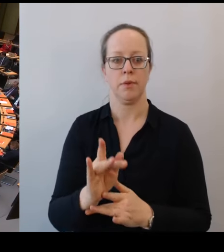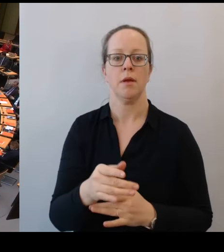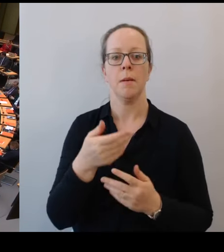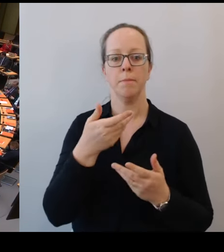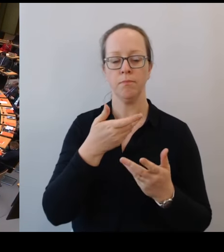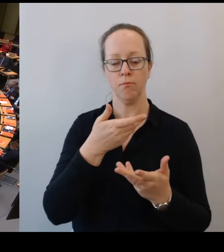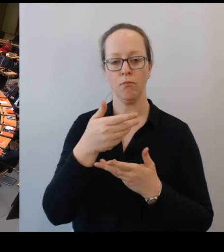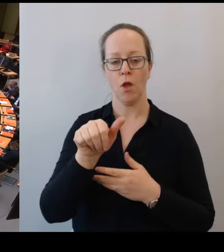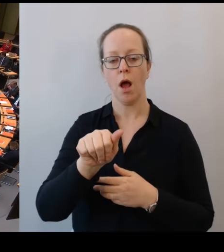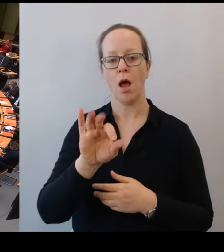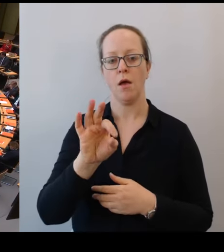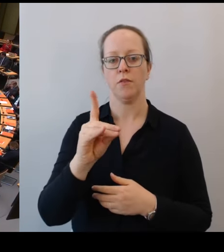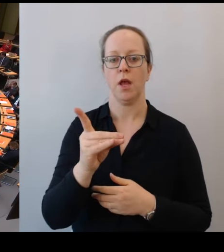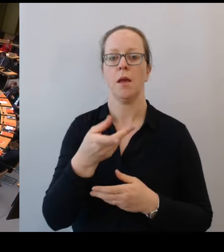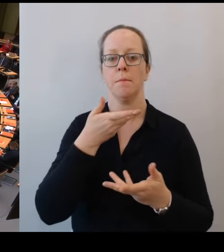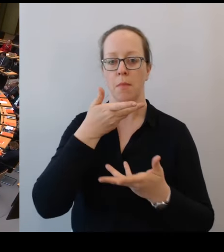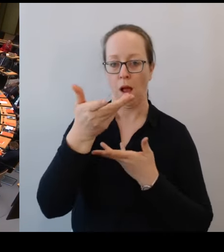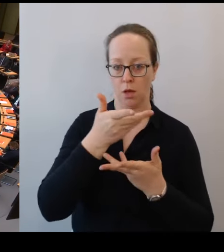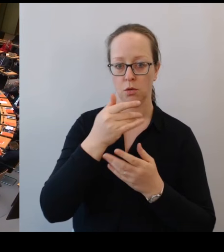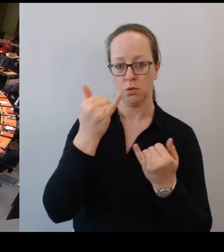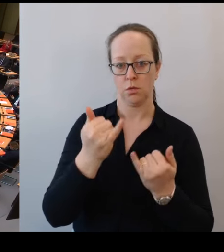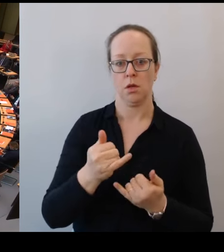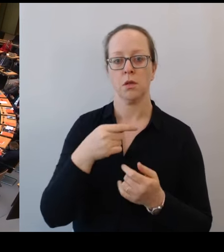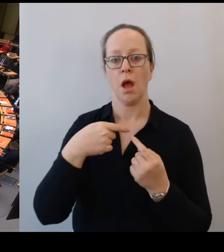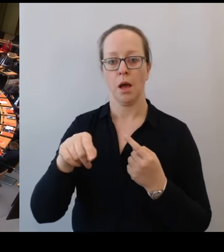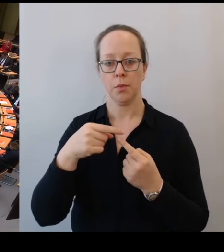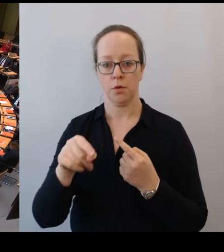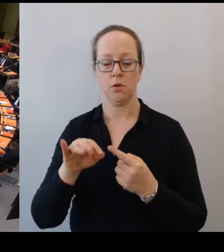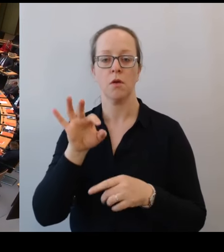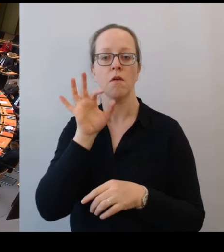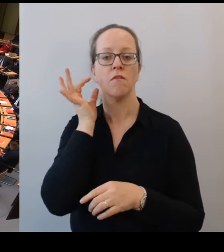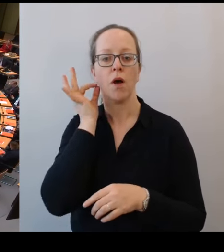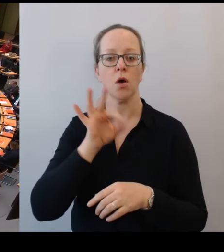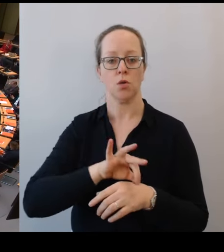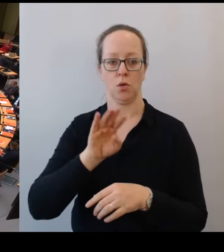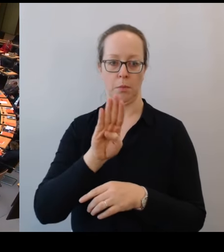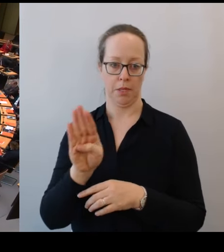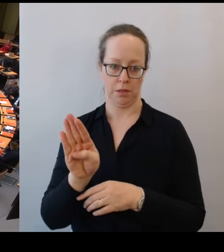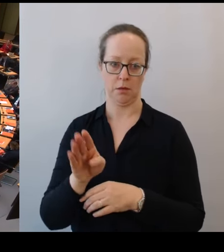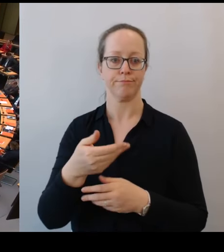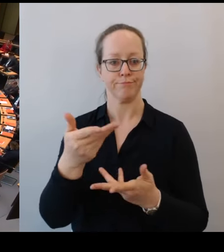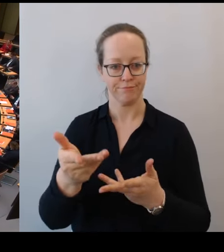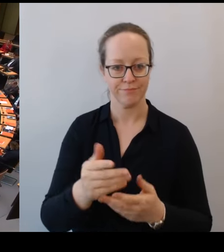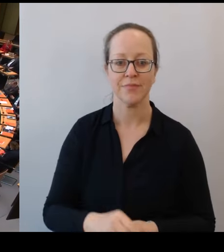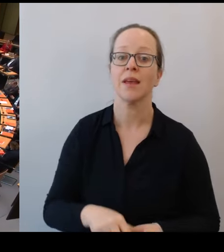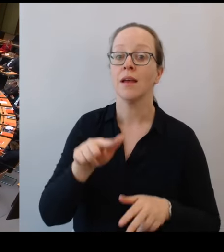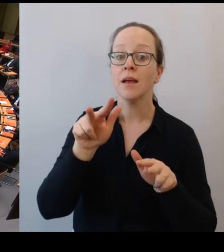(Rednerwechsel) Sehr geehrter Herr Präsident! Sehr geehrte Damen und Herren! 40 Milliarden € wird die Berliner Regierung in diesem Jahr ausgeben.